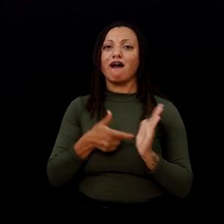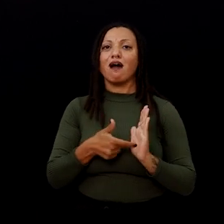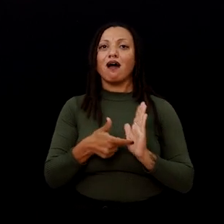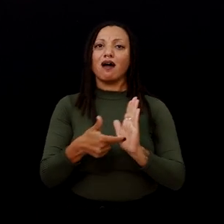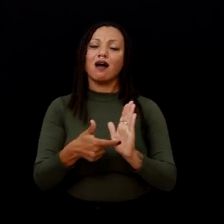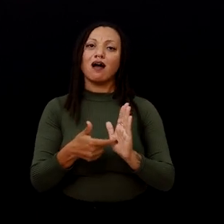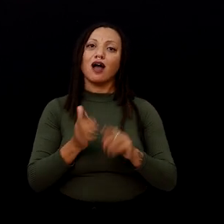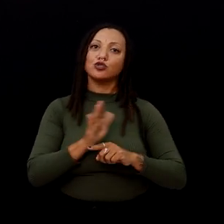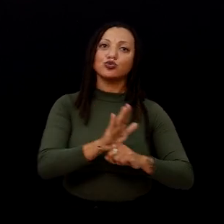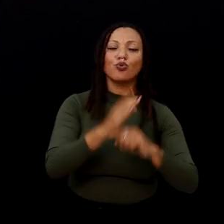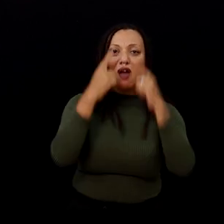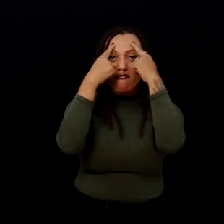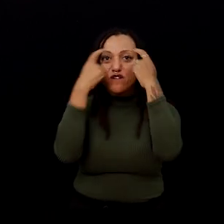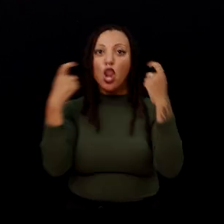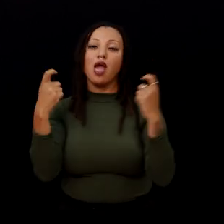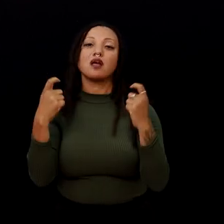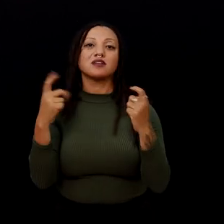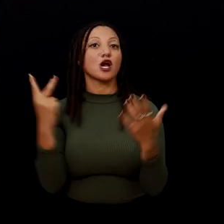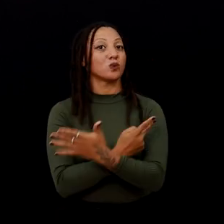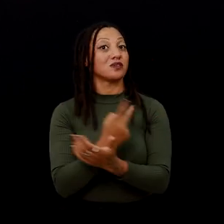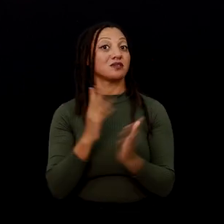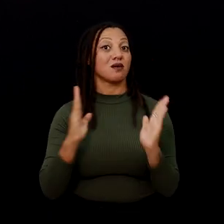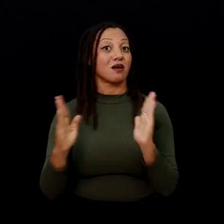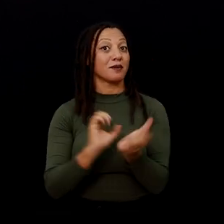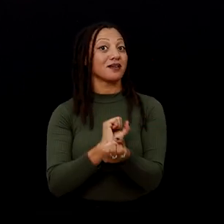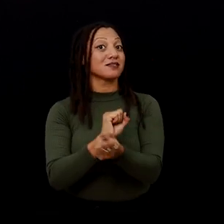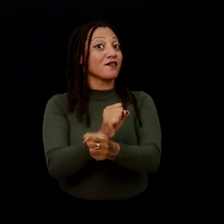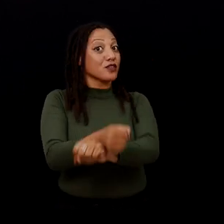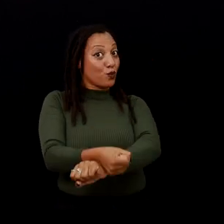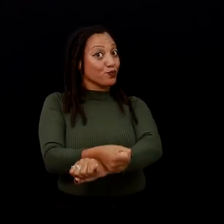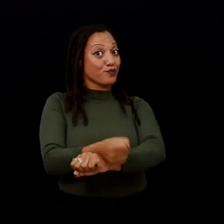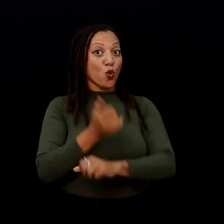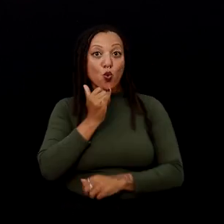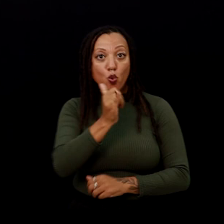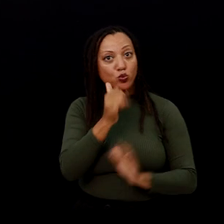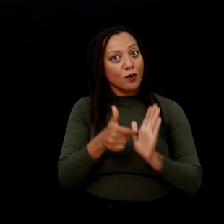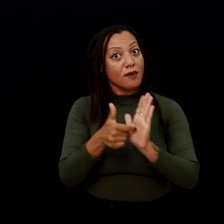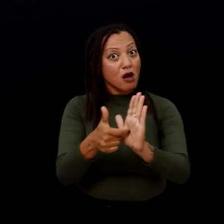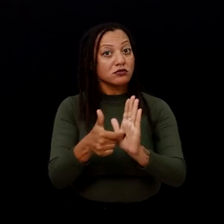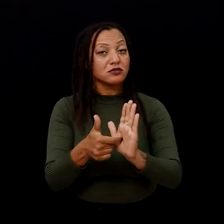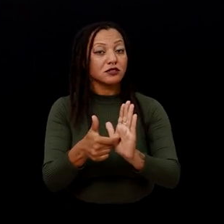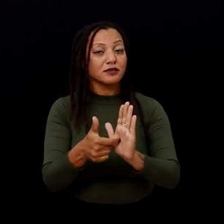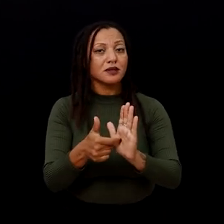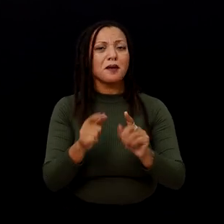para as violências que houve na escravidão, que também são retratadas no conto,